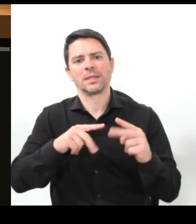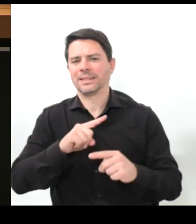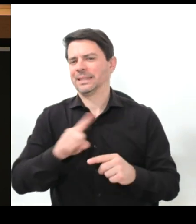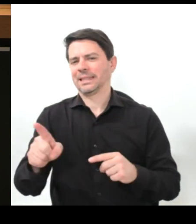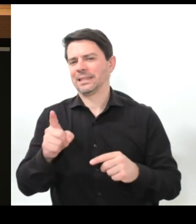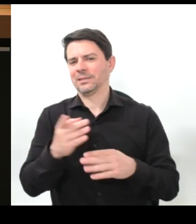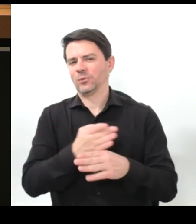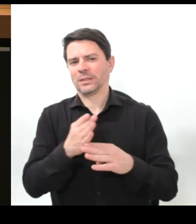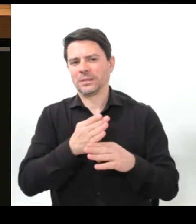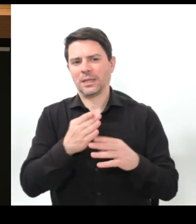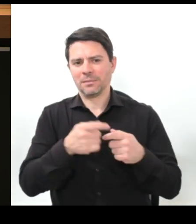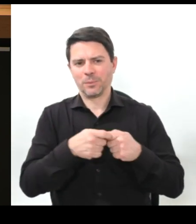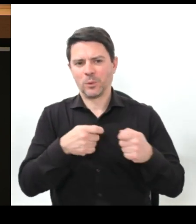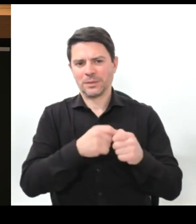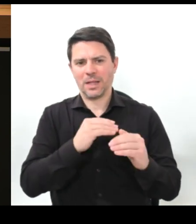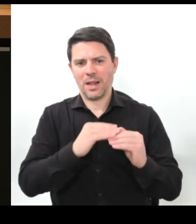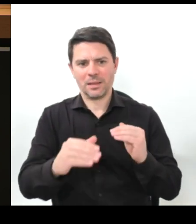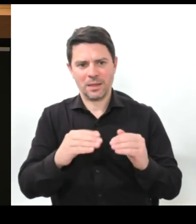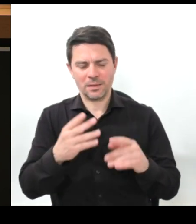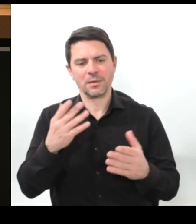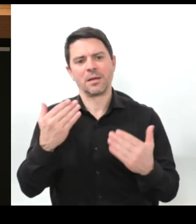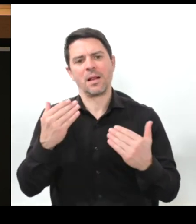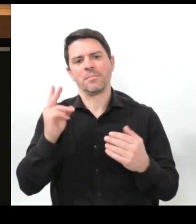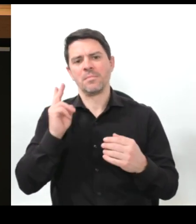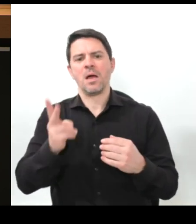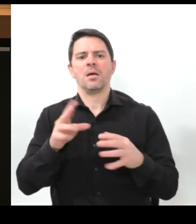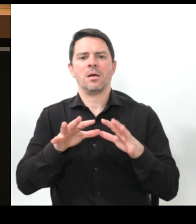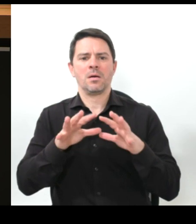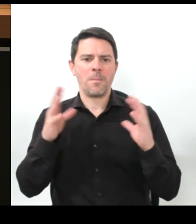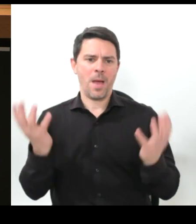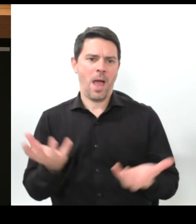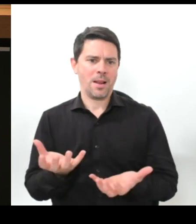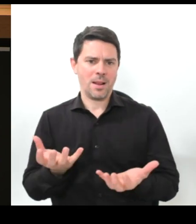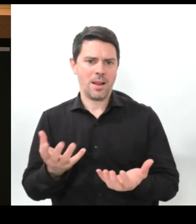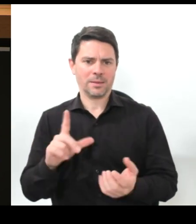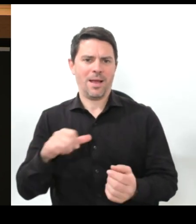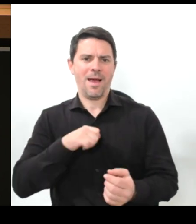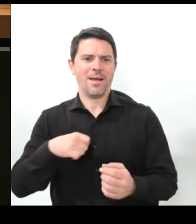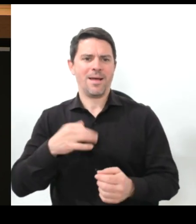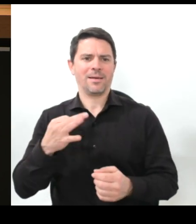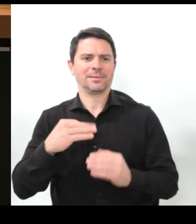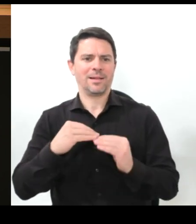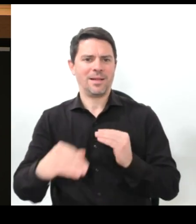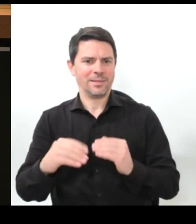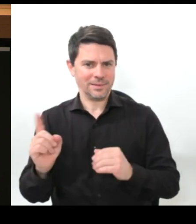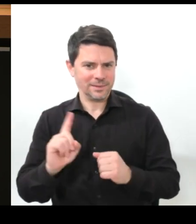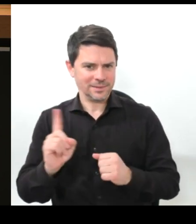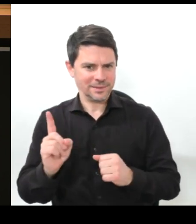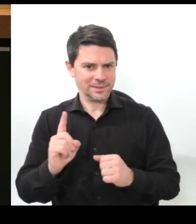dass Umweltverträglichkeitsprüfung- n entfallen sollen. Der Bundesgesetzgeber hat mit der Einführung der